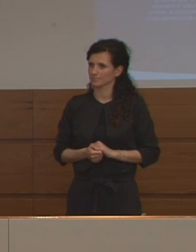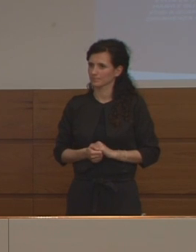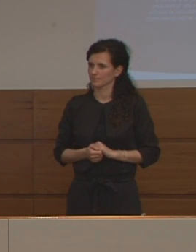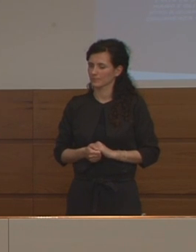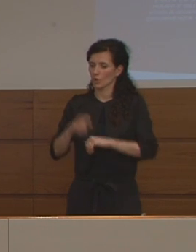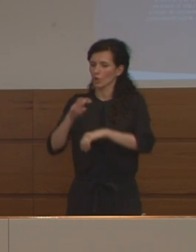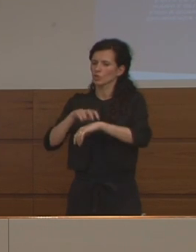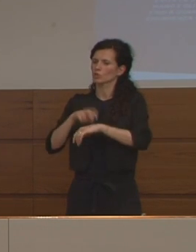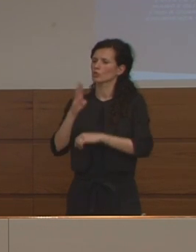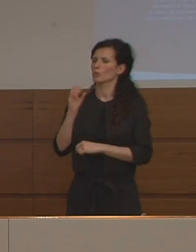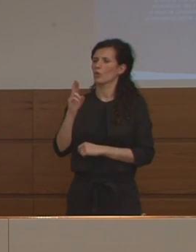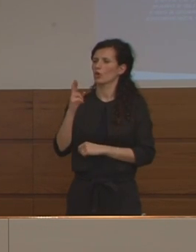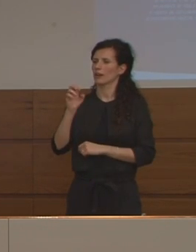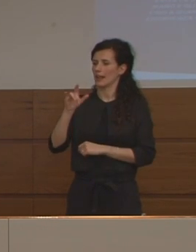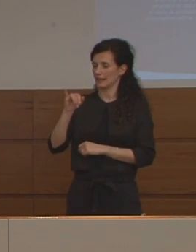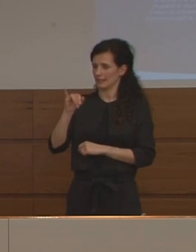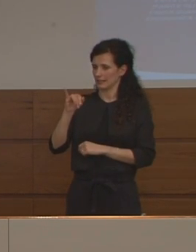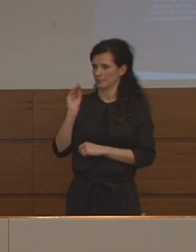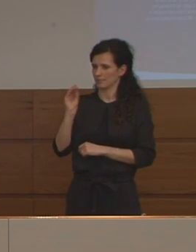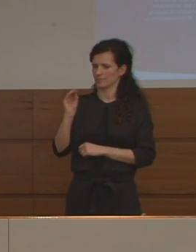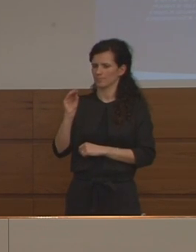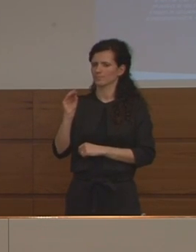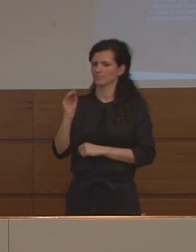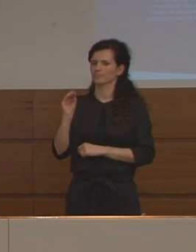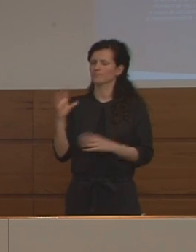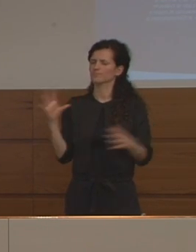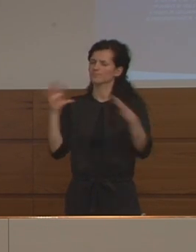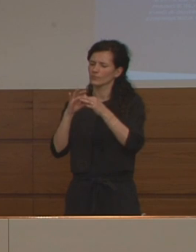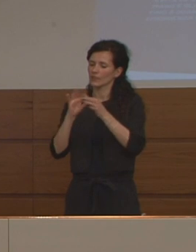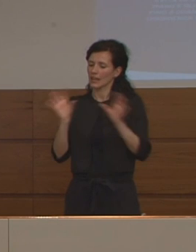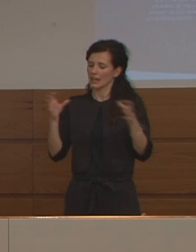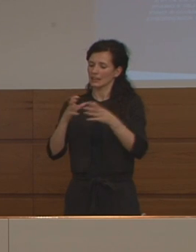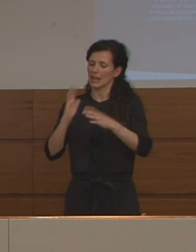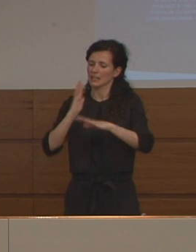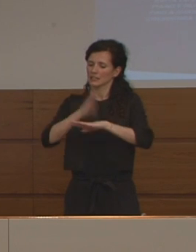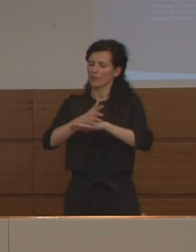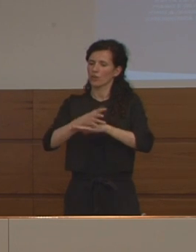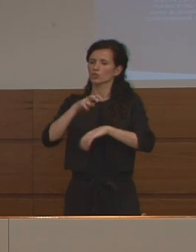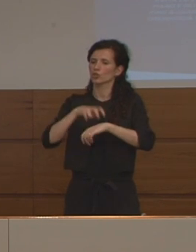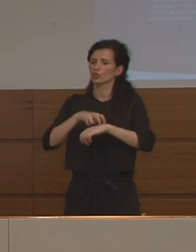rispetto alla task force del Dottor Colao. Lei che fa parte della task force,